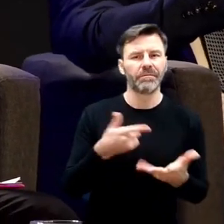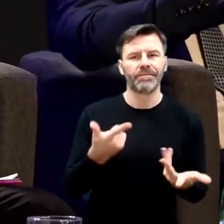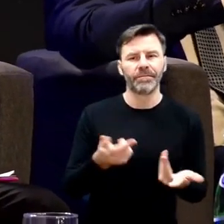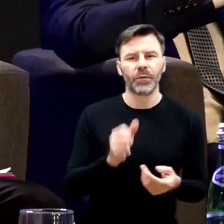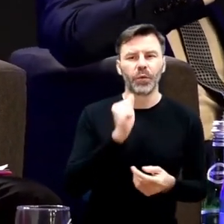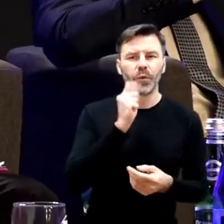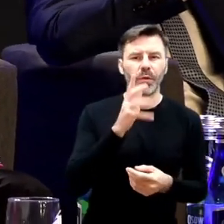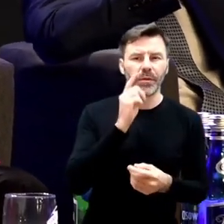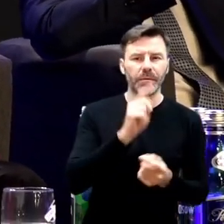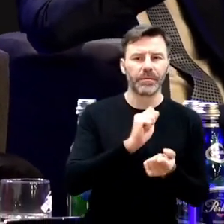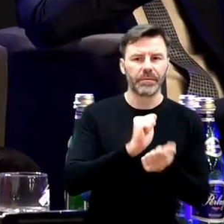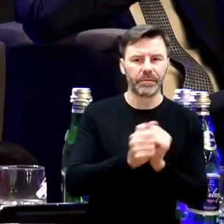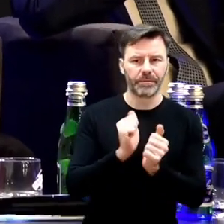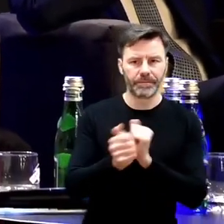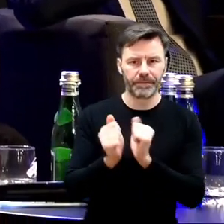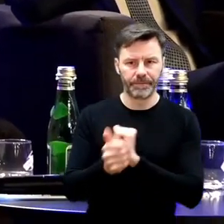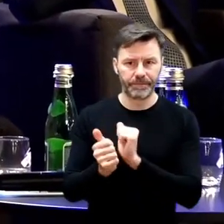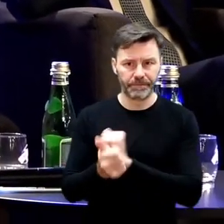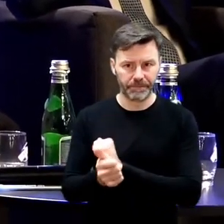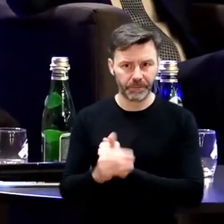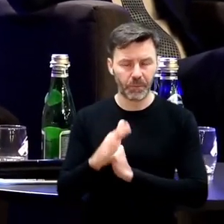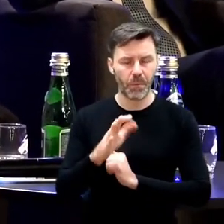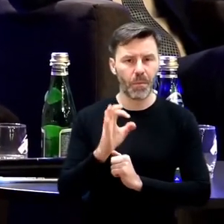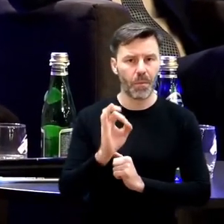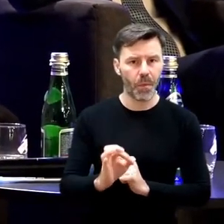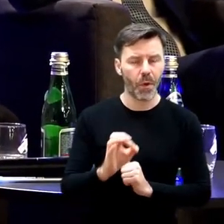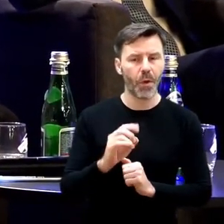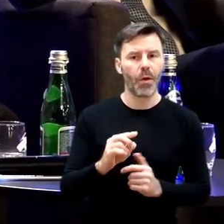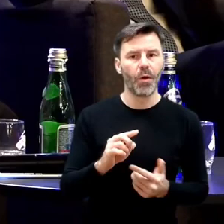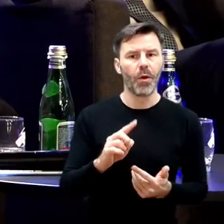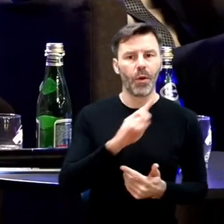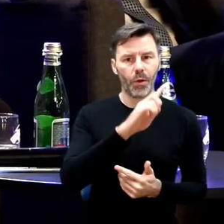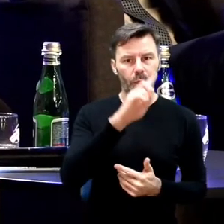bo spółki oczekują na decyzje o pozwoleniach na budowę.